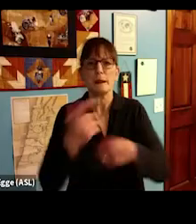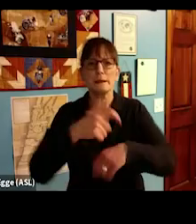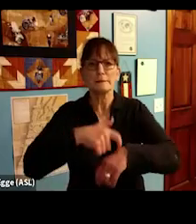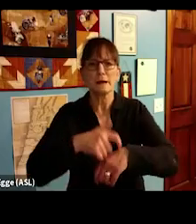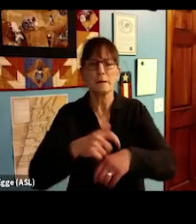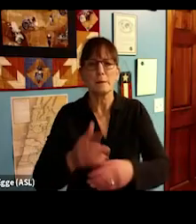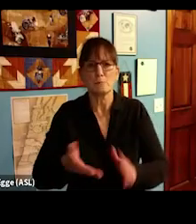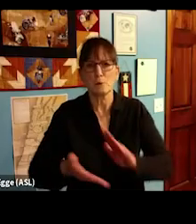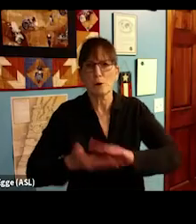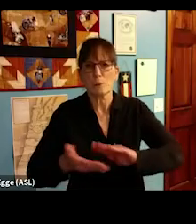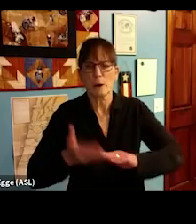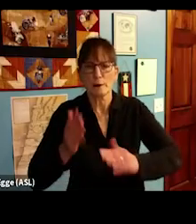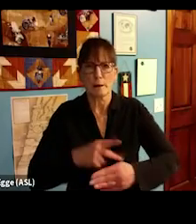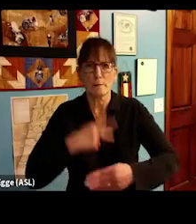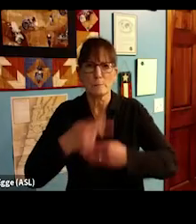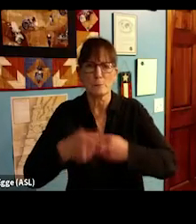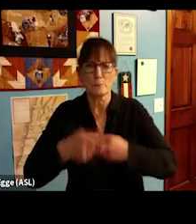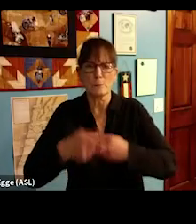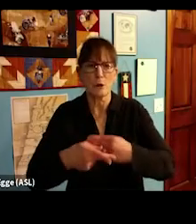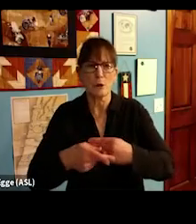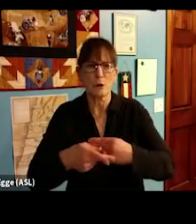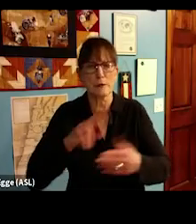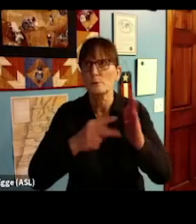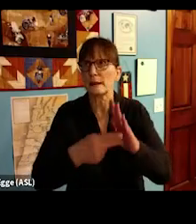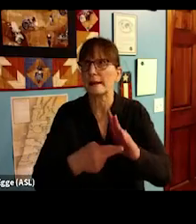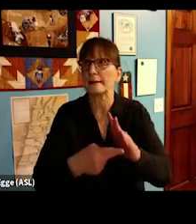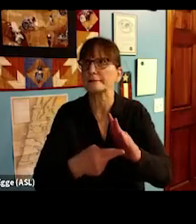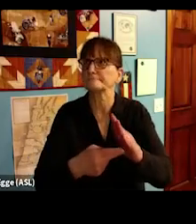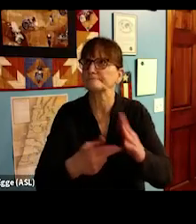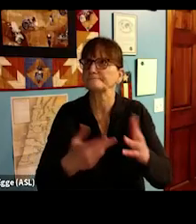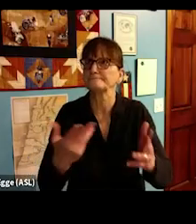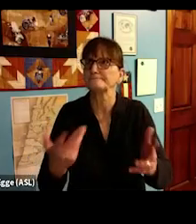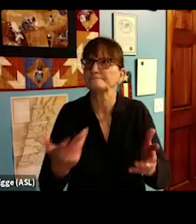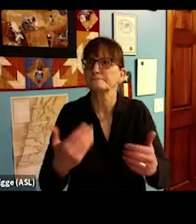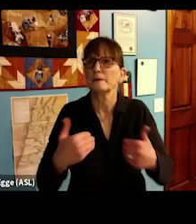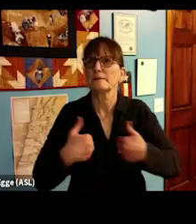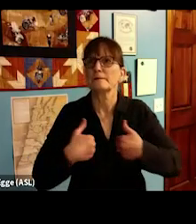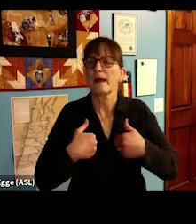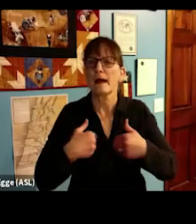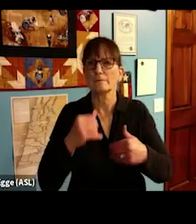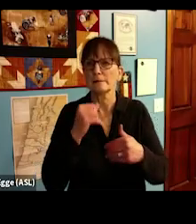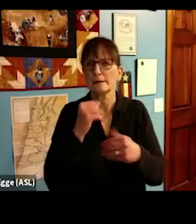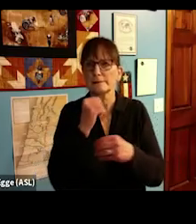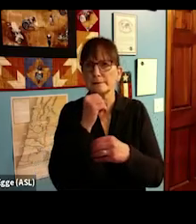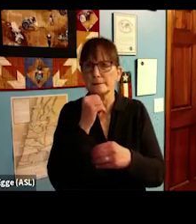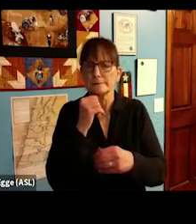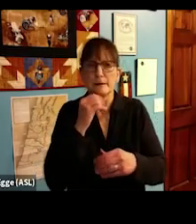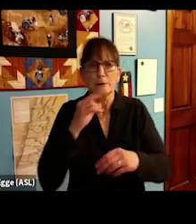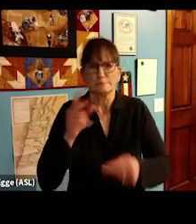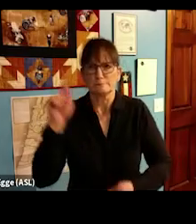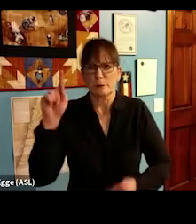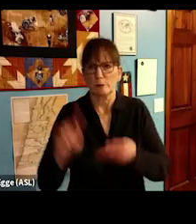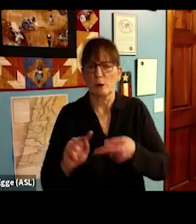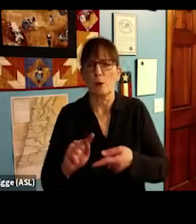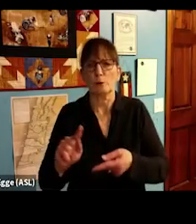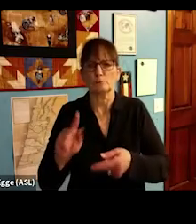Todos los representantes de SOAR deben pasar por este proceso y registrarse, obtener un número de identificación de representante.